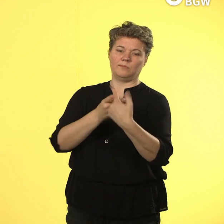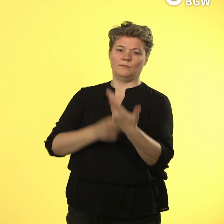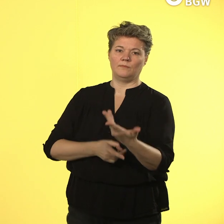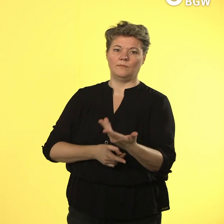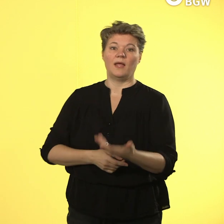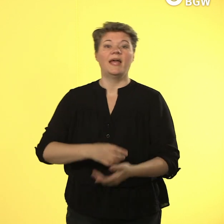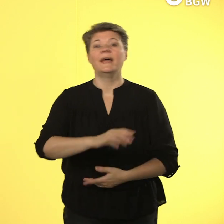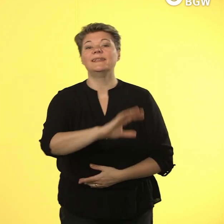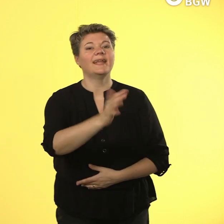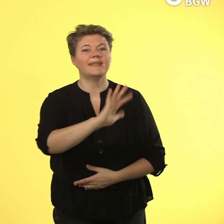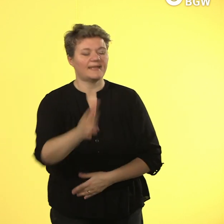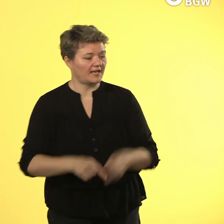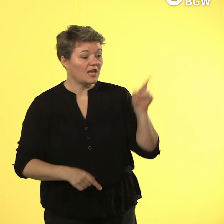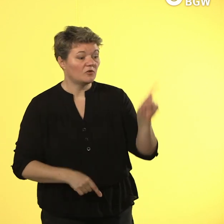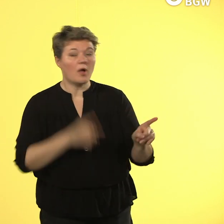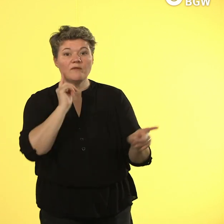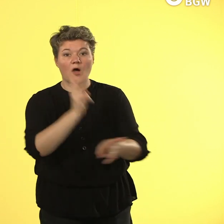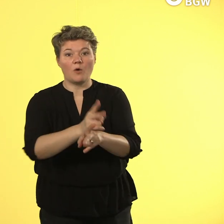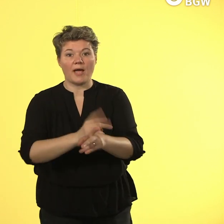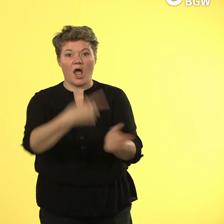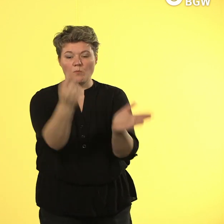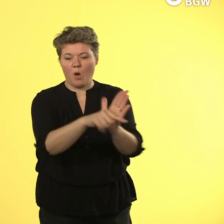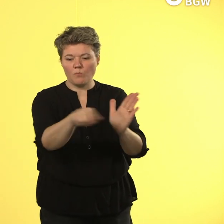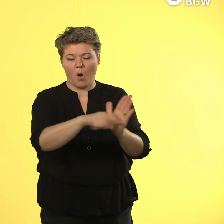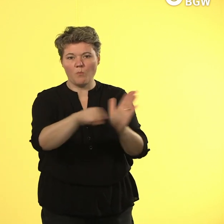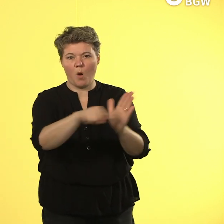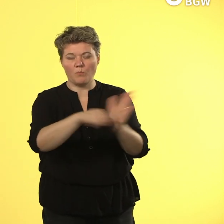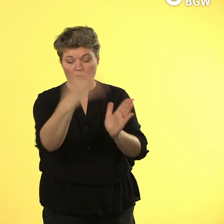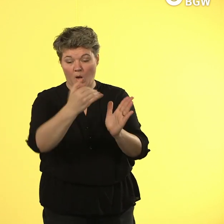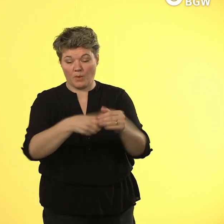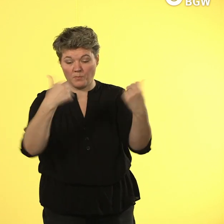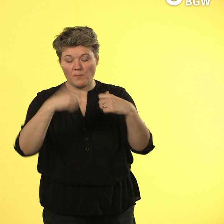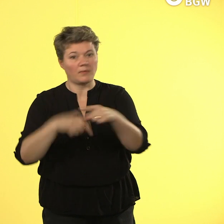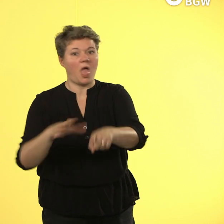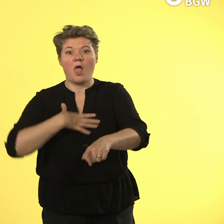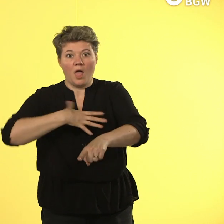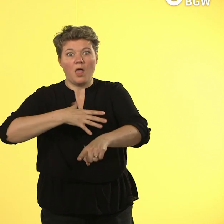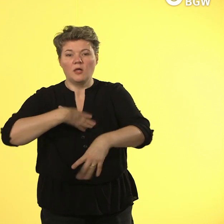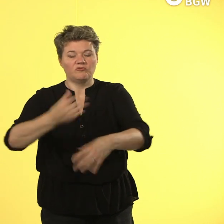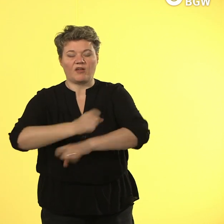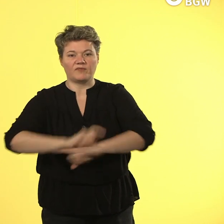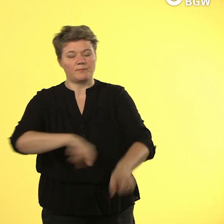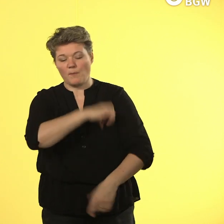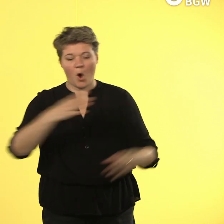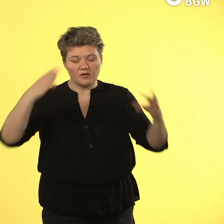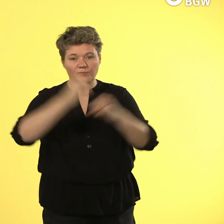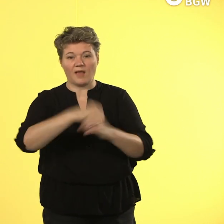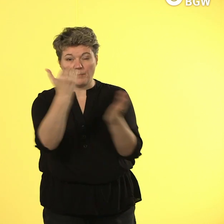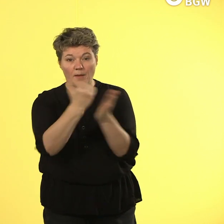weil Ihr alle den Takt fein durchteacht, von morgens bis abends, was als Nächstes kommt, deswegen kann sie nur so in Wallung kommen. Deswegen kriegen wir auf die Fresse.